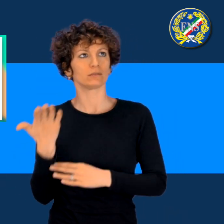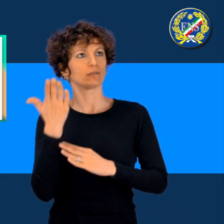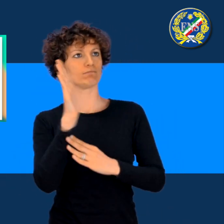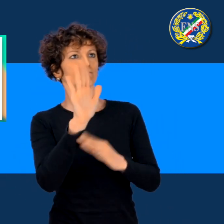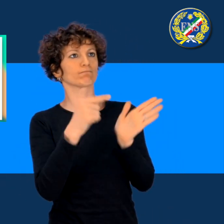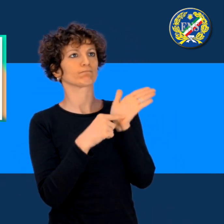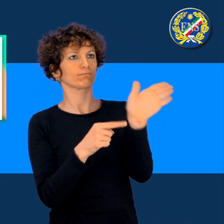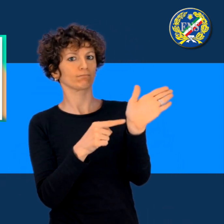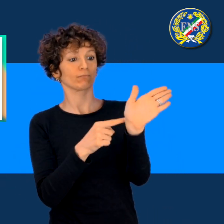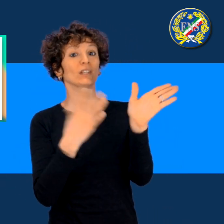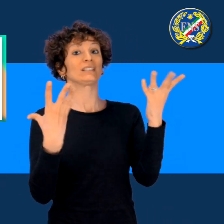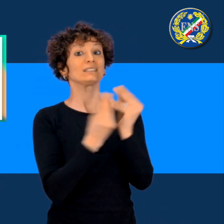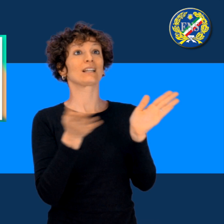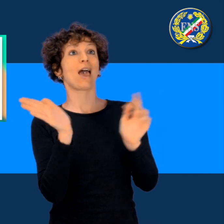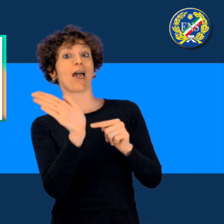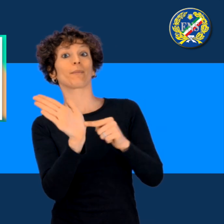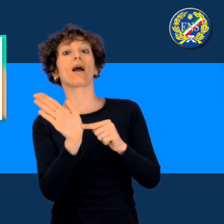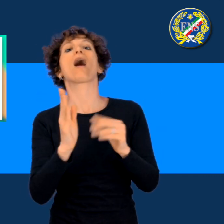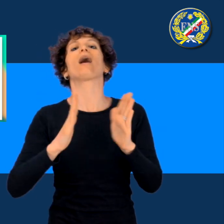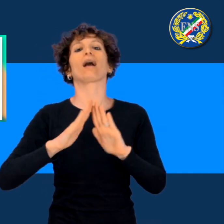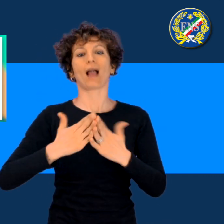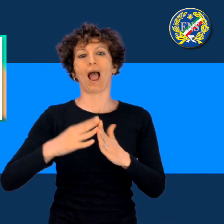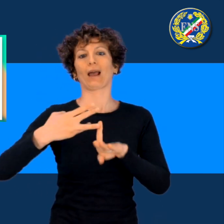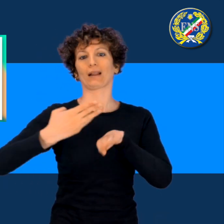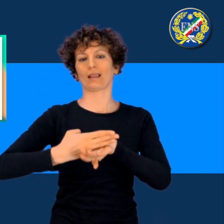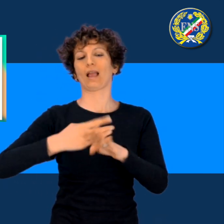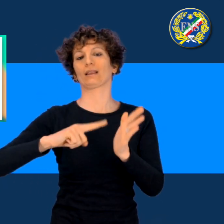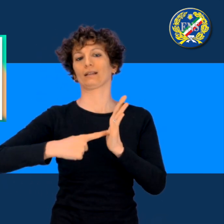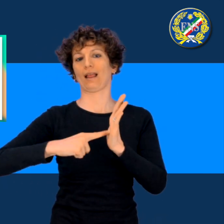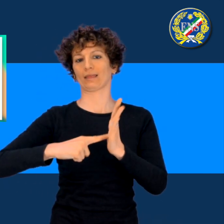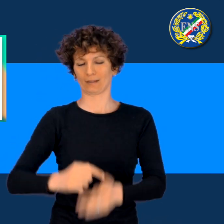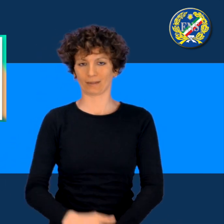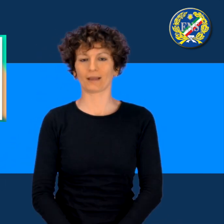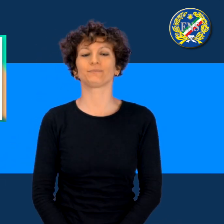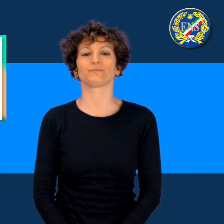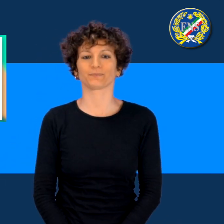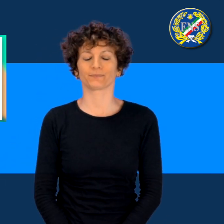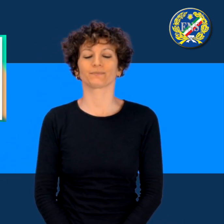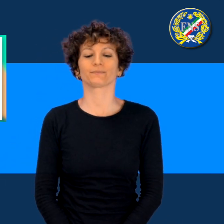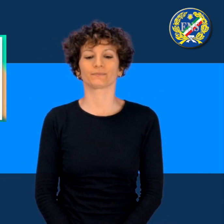la propria condizione di disabilità solo esibendola congiuntamente al proprio documento di identità.